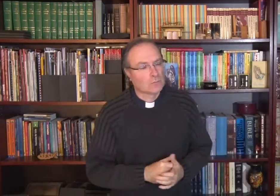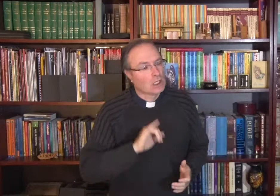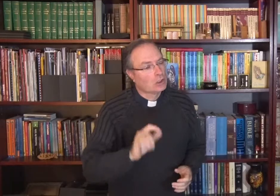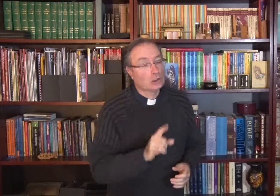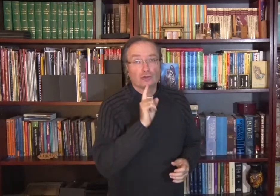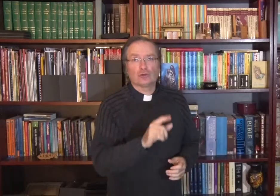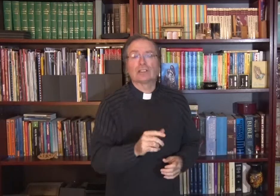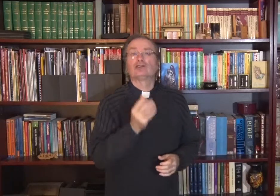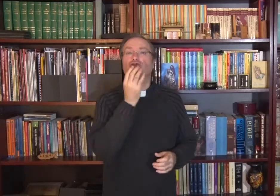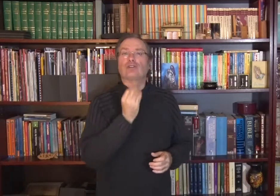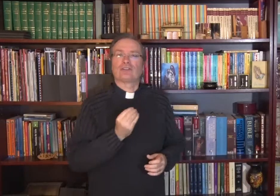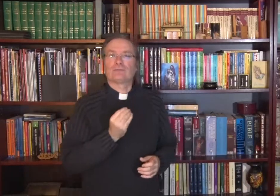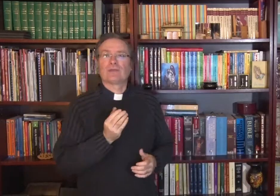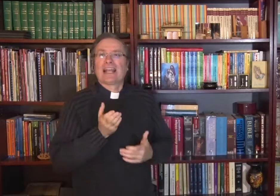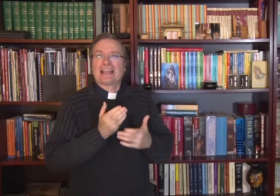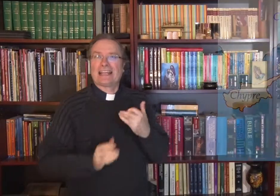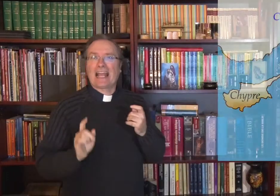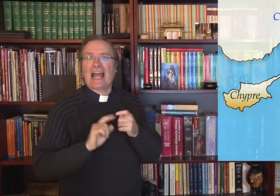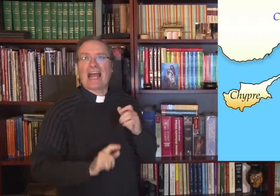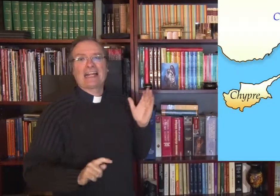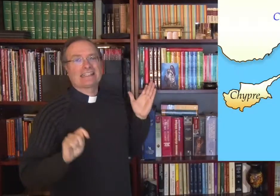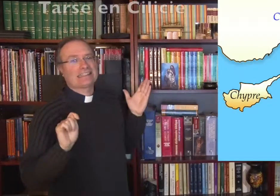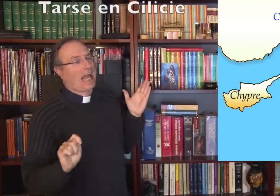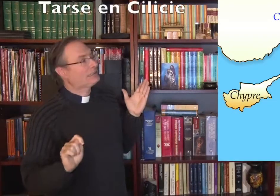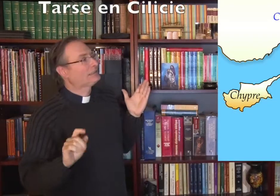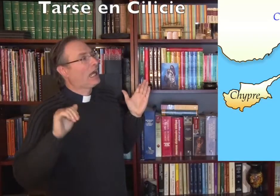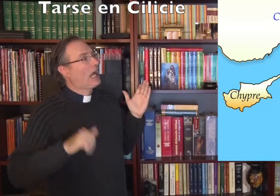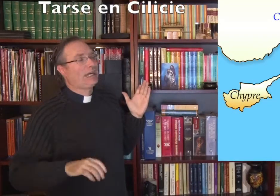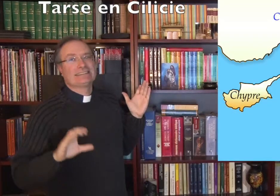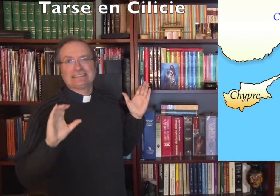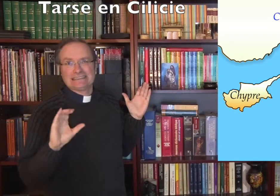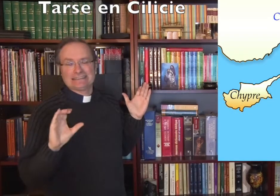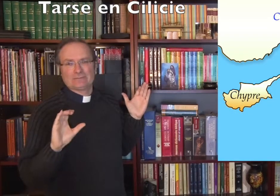«Je suis juif, né à Tarse en Cilicie,